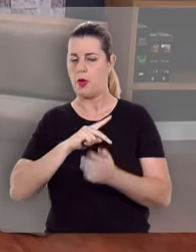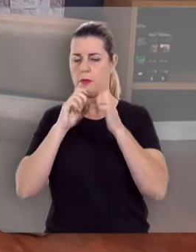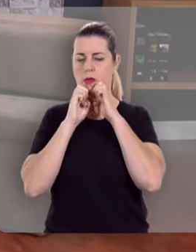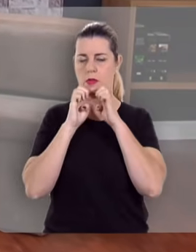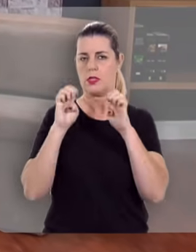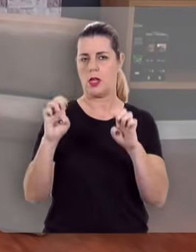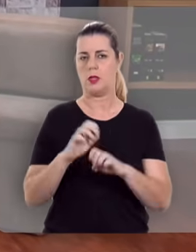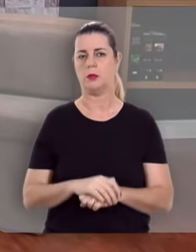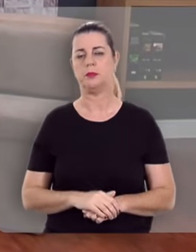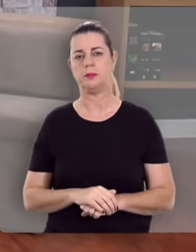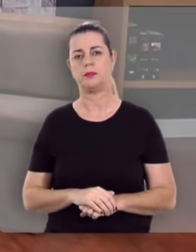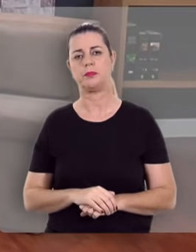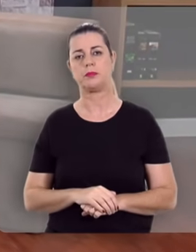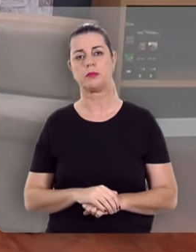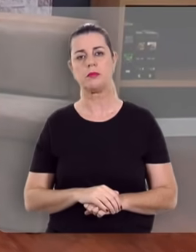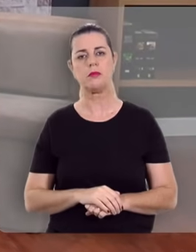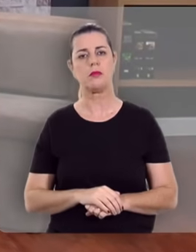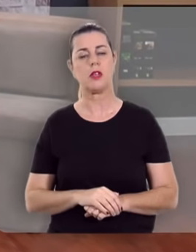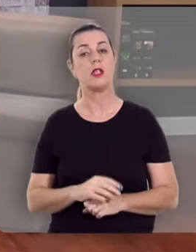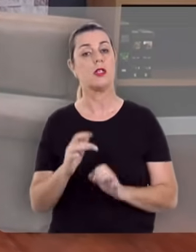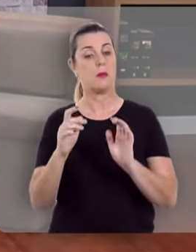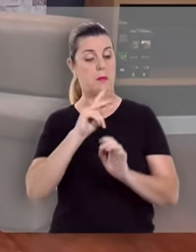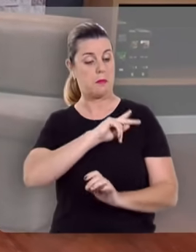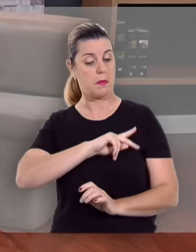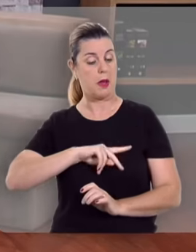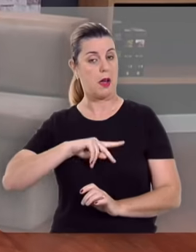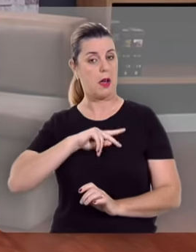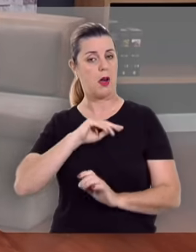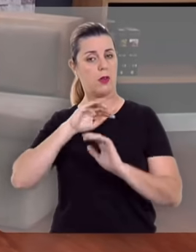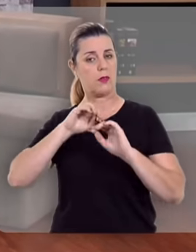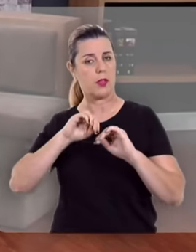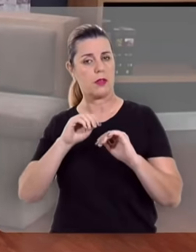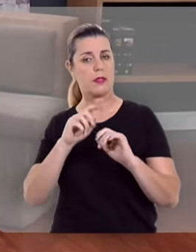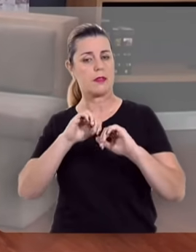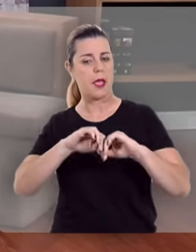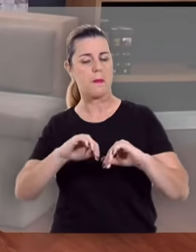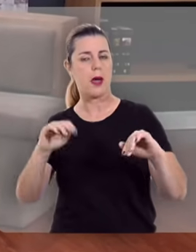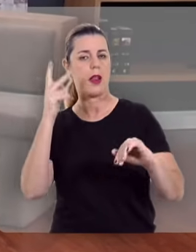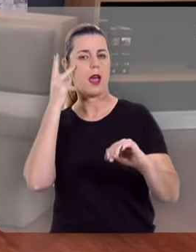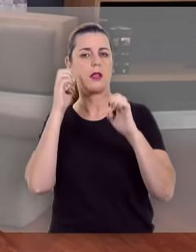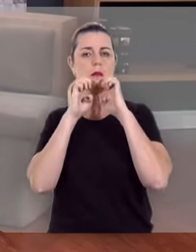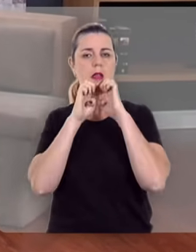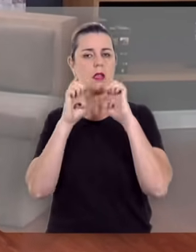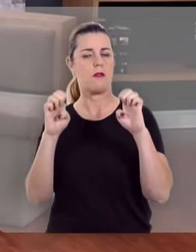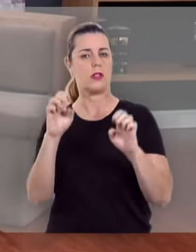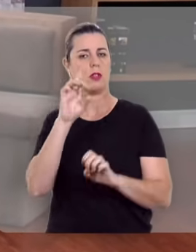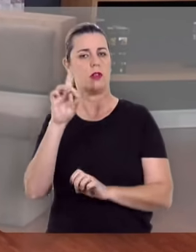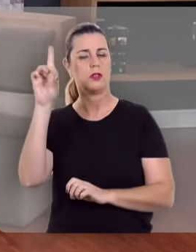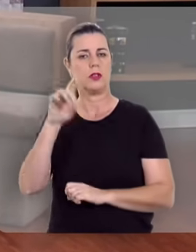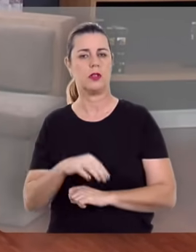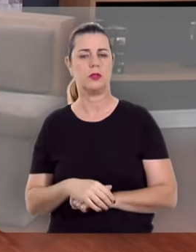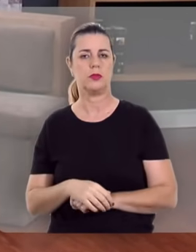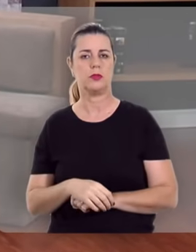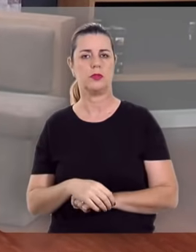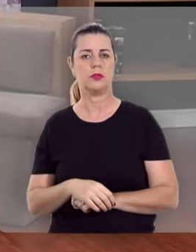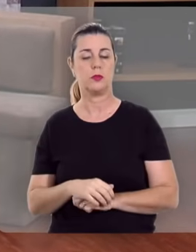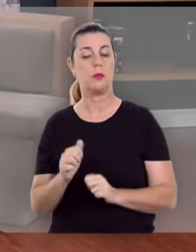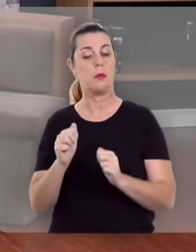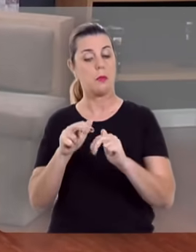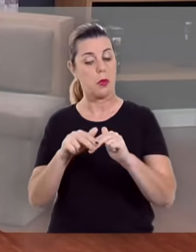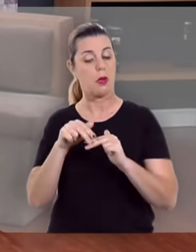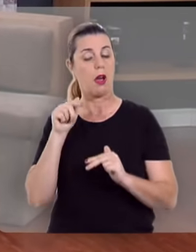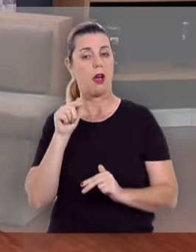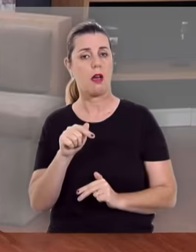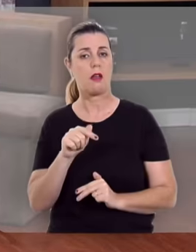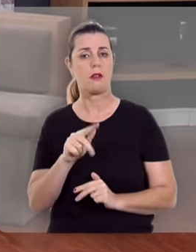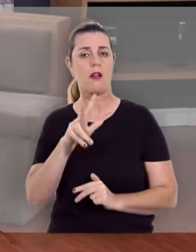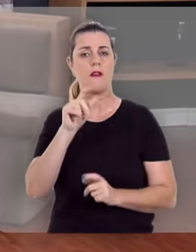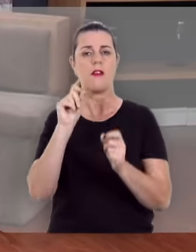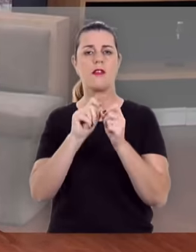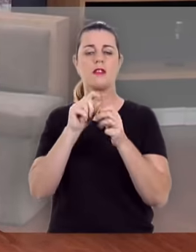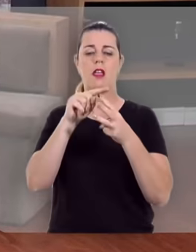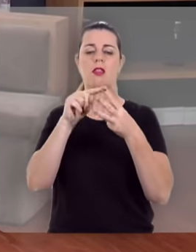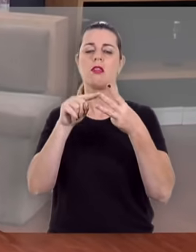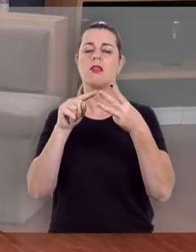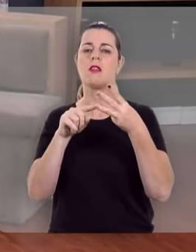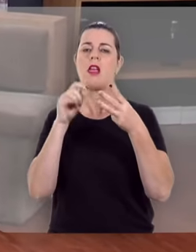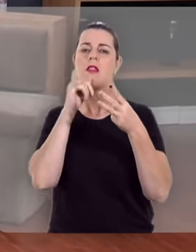este evangelho ele foi é separado para o evangelho de Deus E com isso e Vai fazer três declarações a